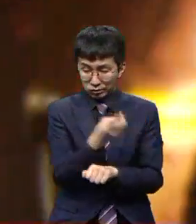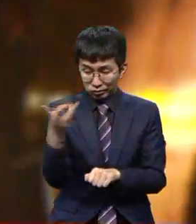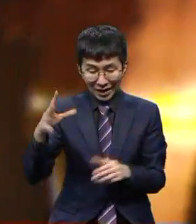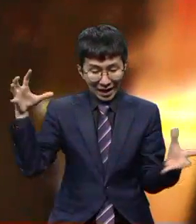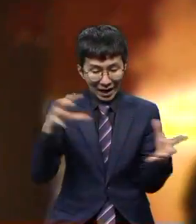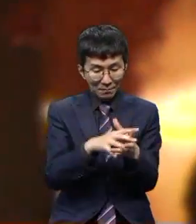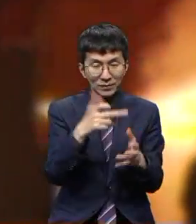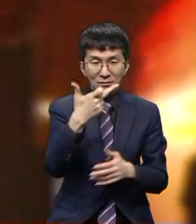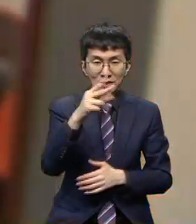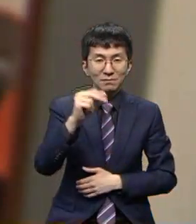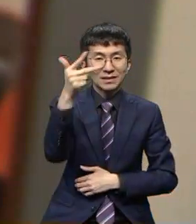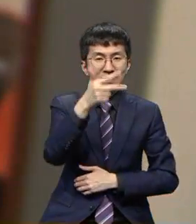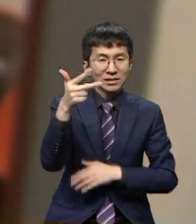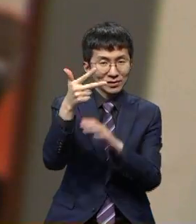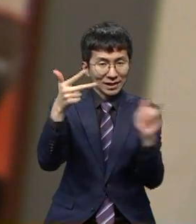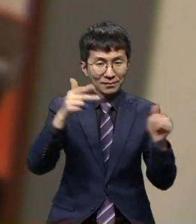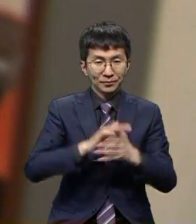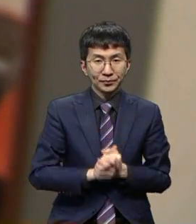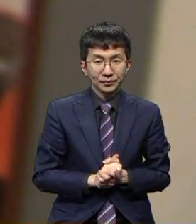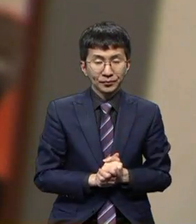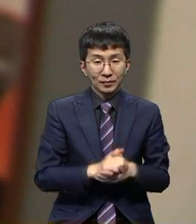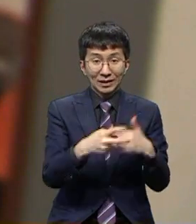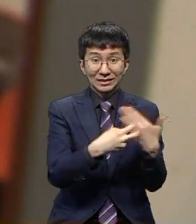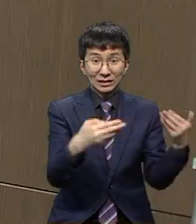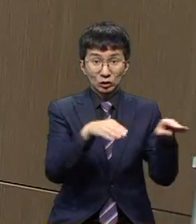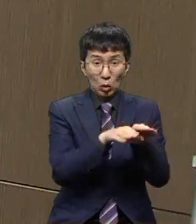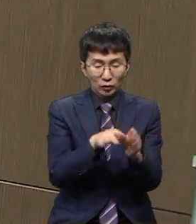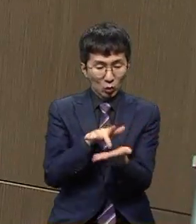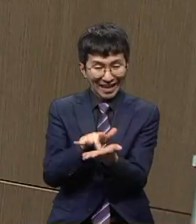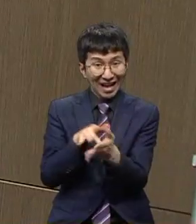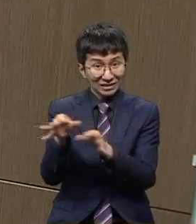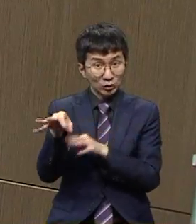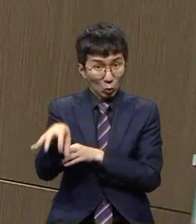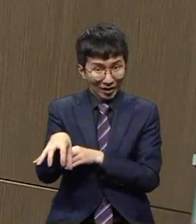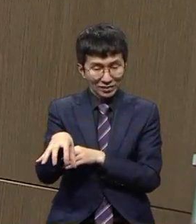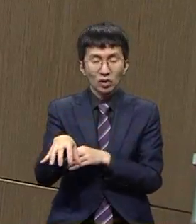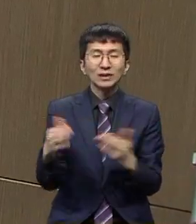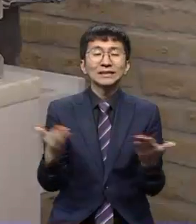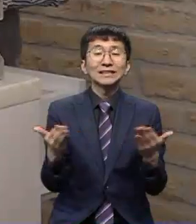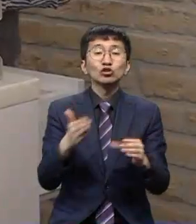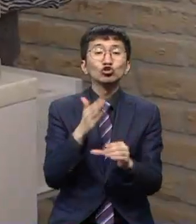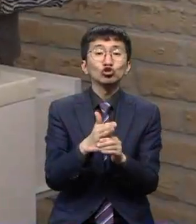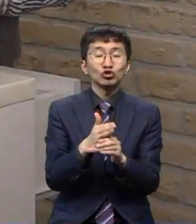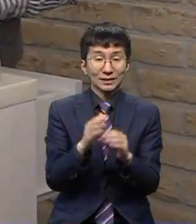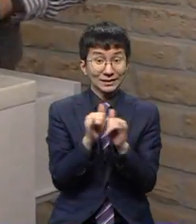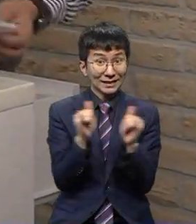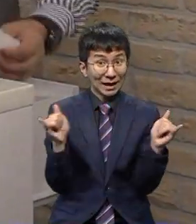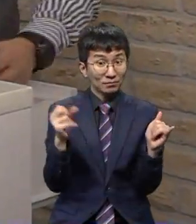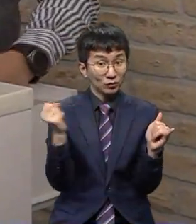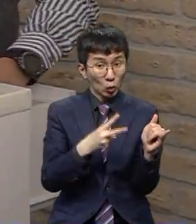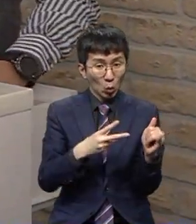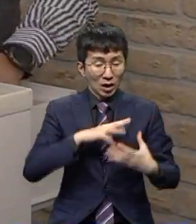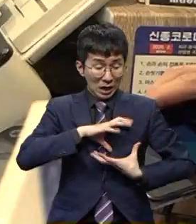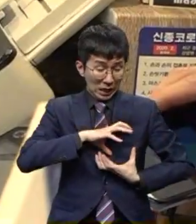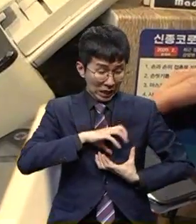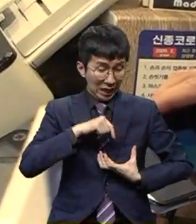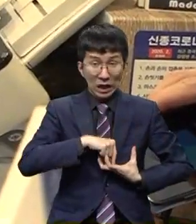소방관 등 17만 7천여 명, 의원이나 약국에서 일하는 보건의료인과 만성신장질환자도 아스트라제네카 백신을 맞기 시작했습니다.